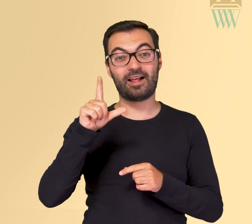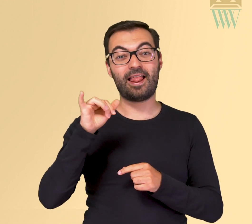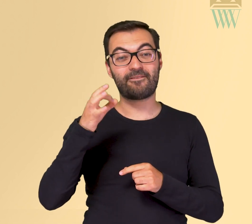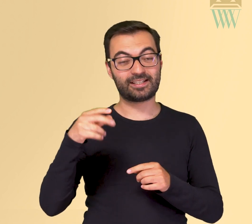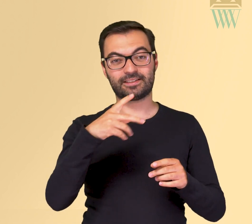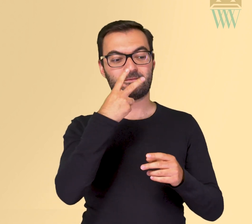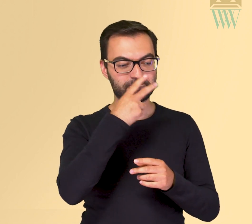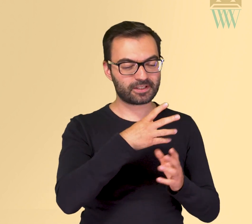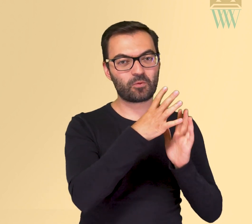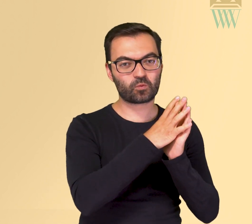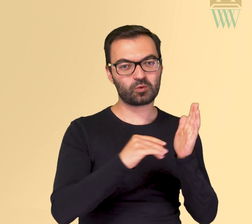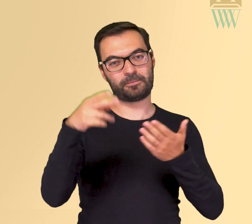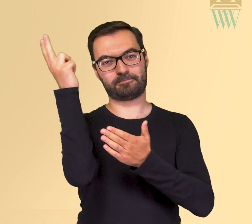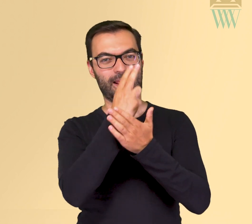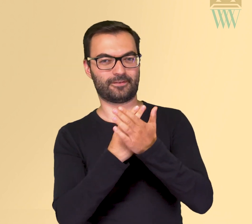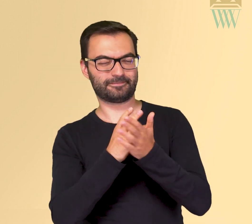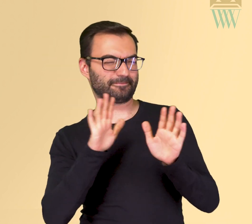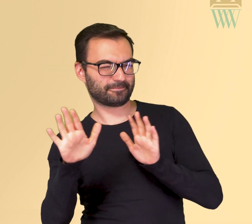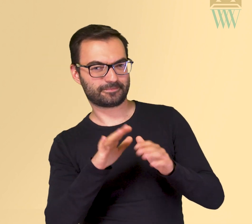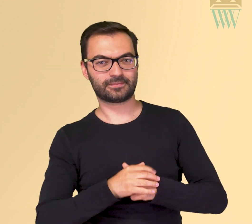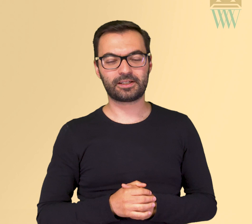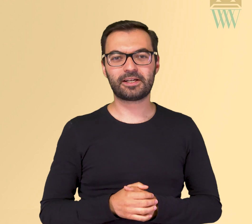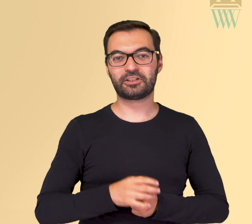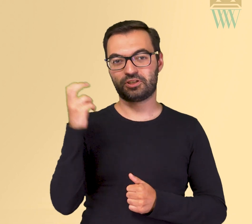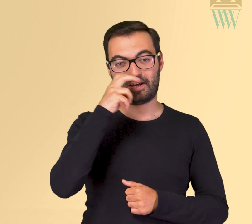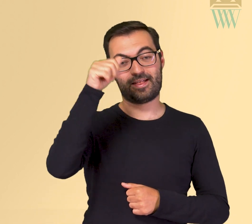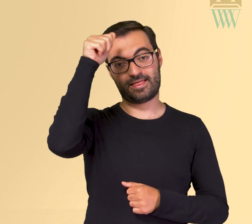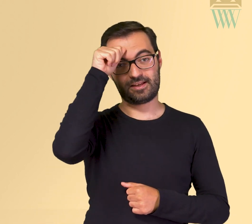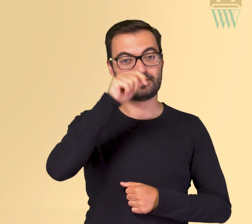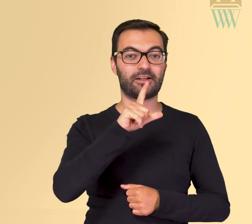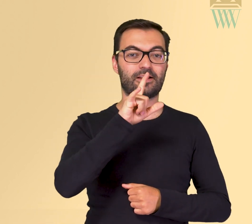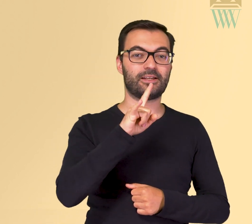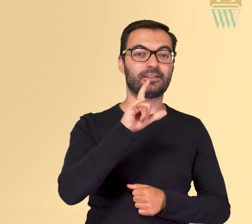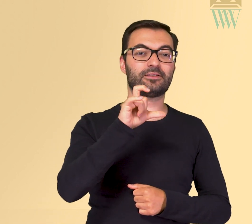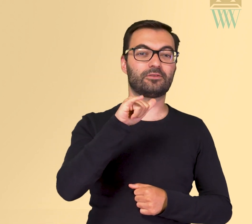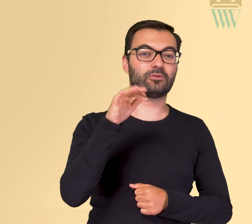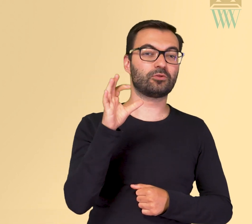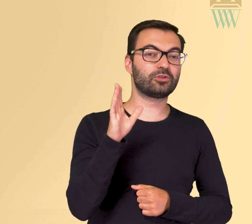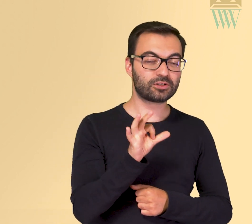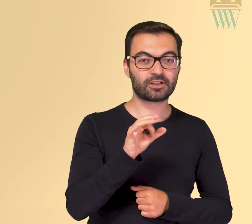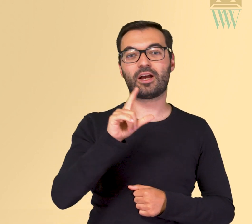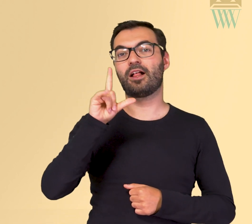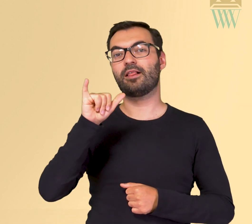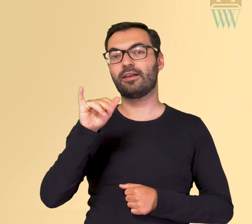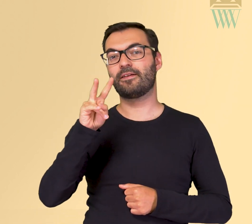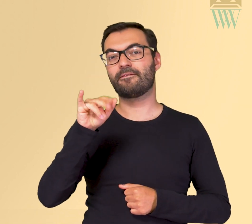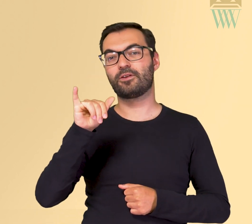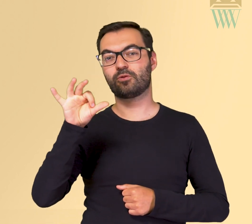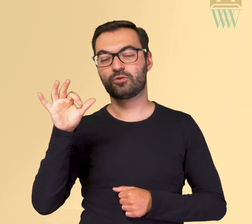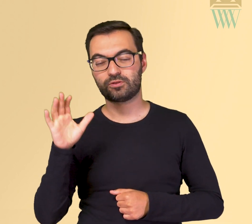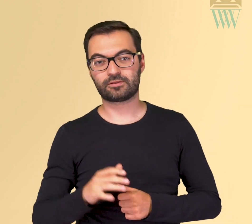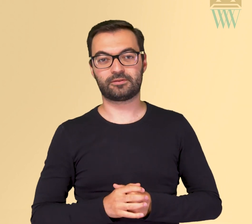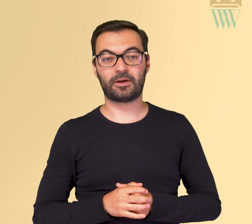Wskazywano na zbieżność brzmienia nazwisk „Lycius” i „Livius”.